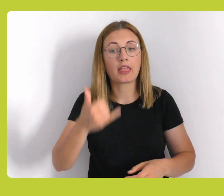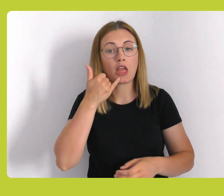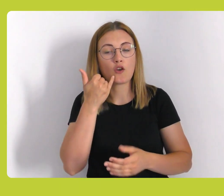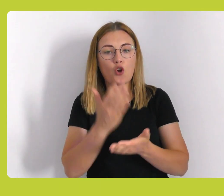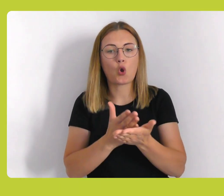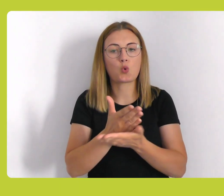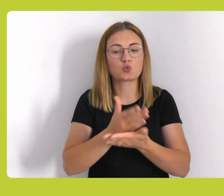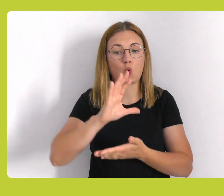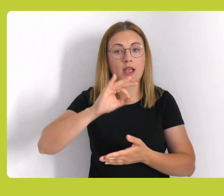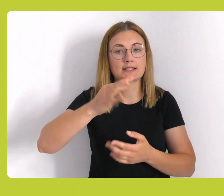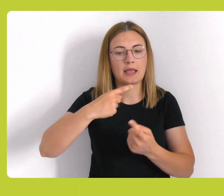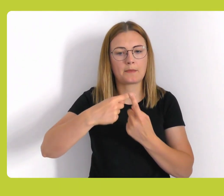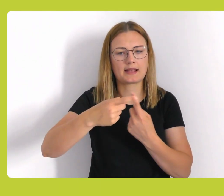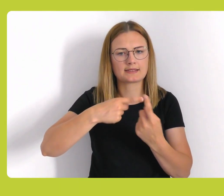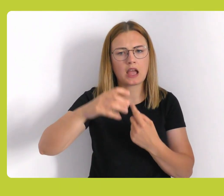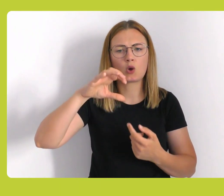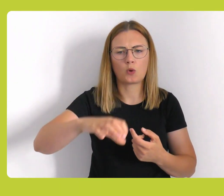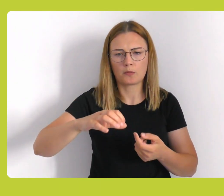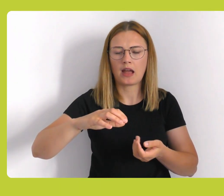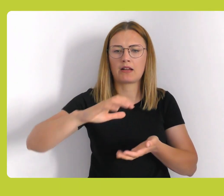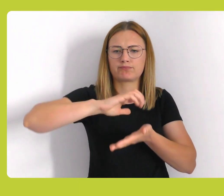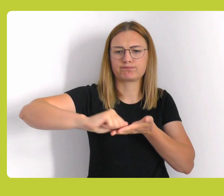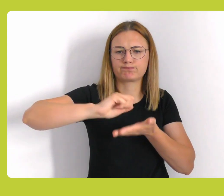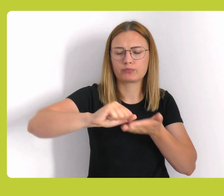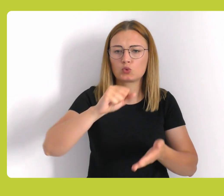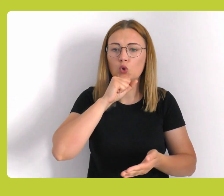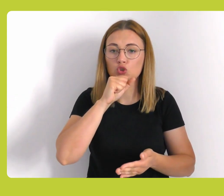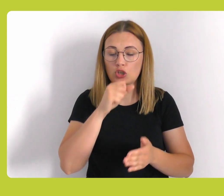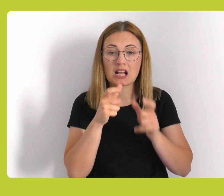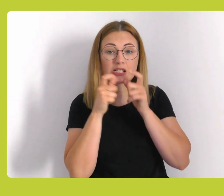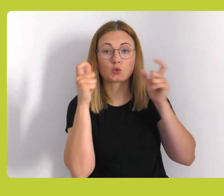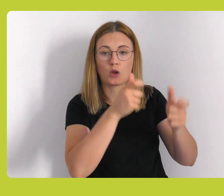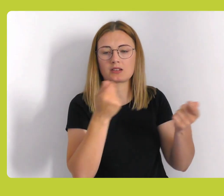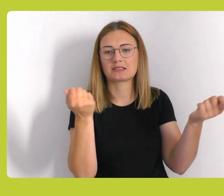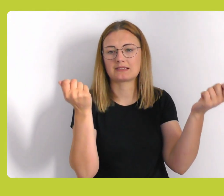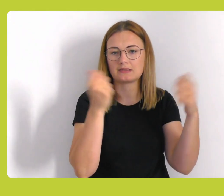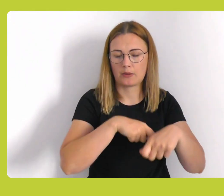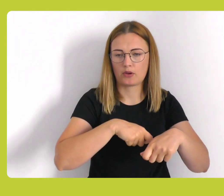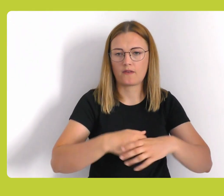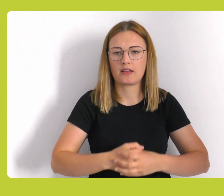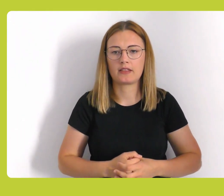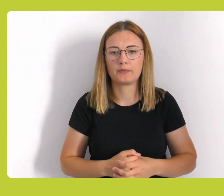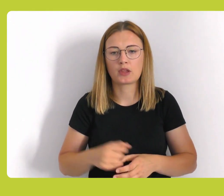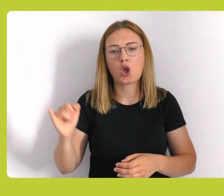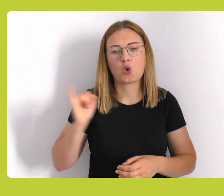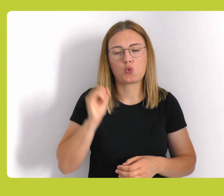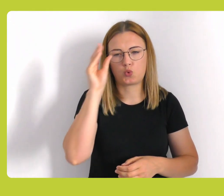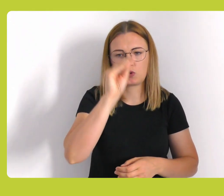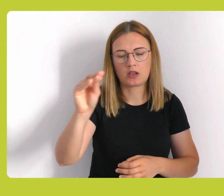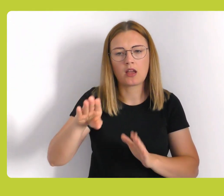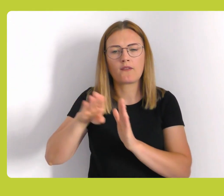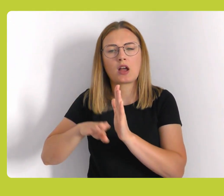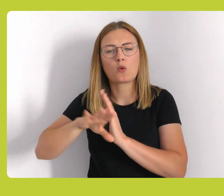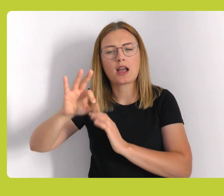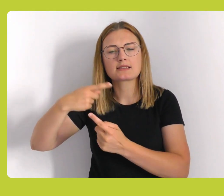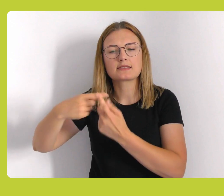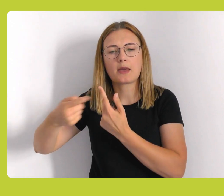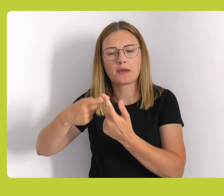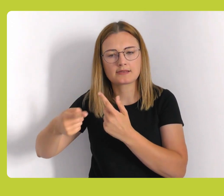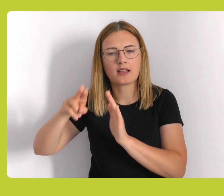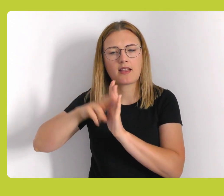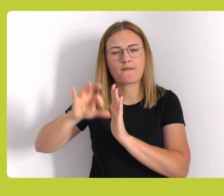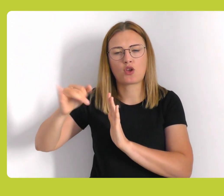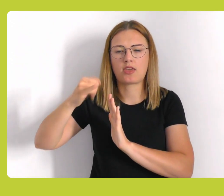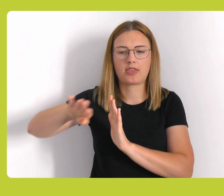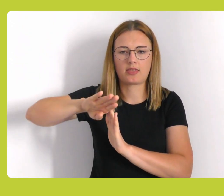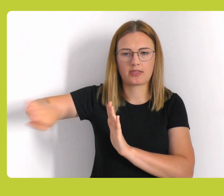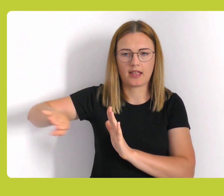Zablokuj usługi o podwyższonej opłacie